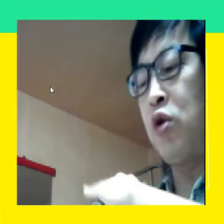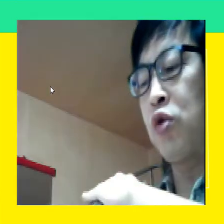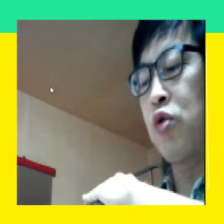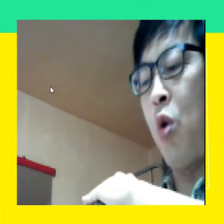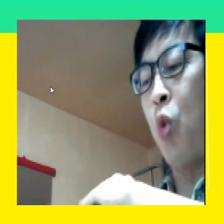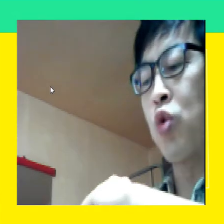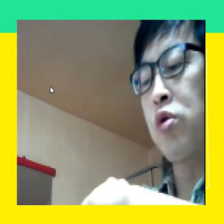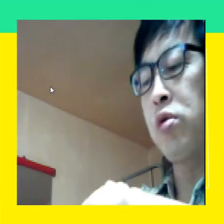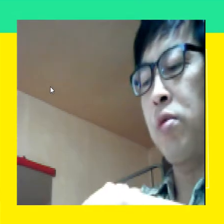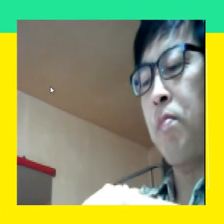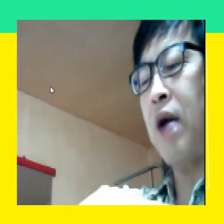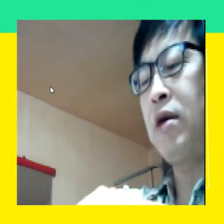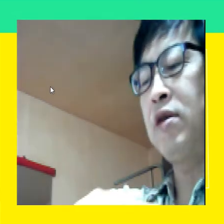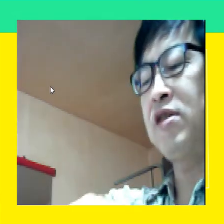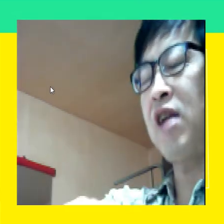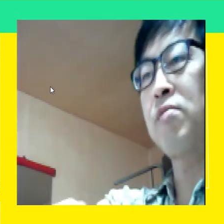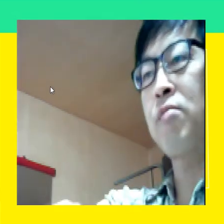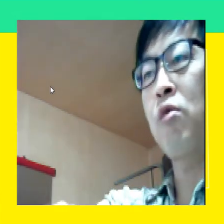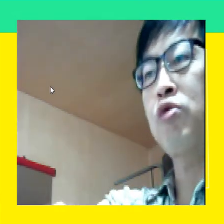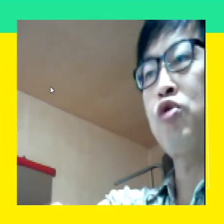왼 손바닥으로 오른 팔등을 쓰다듬고...